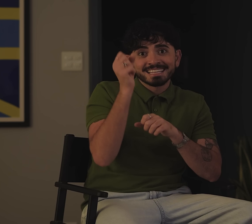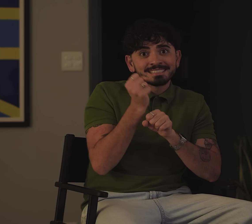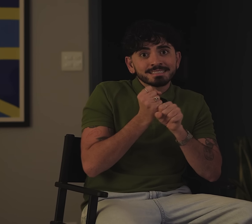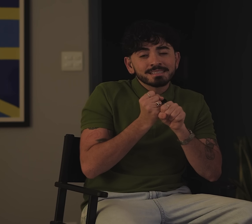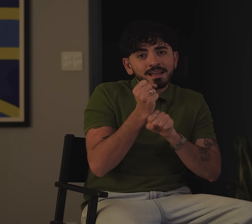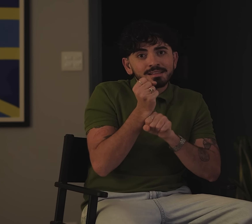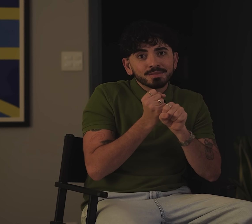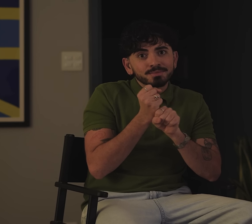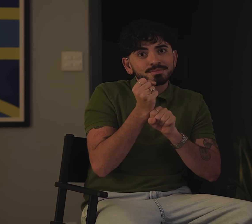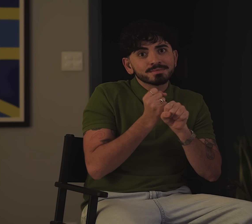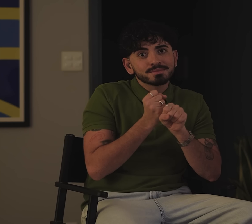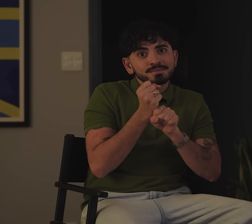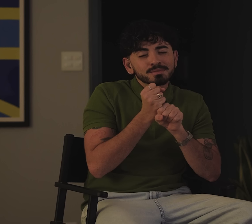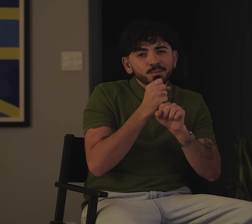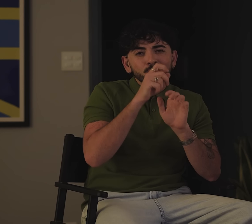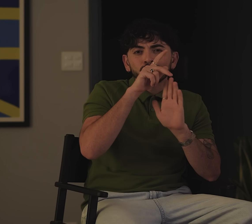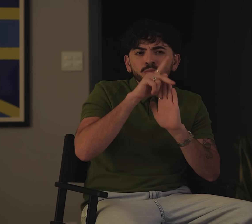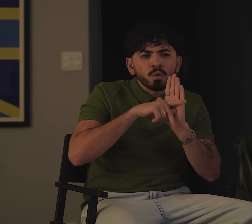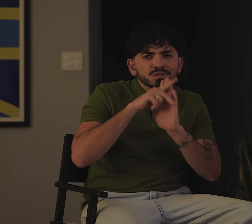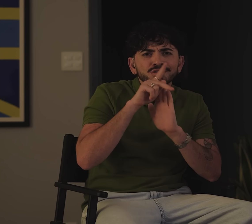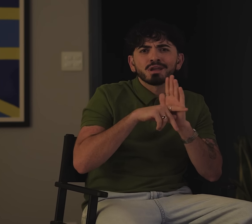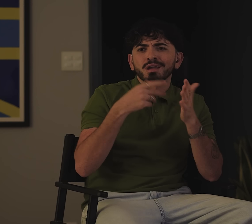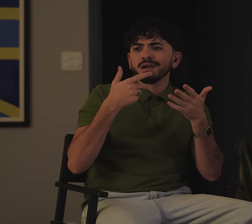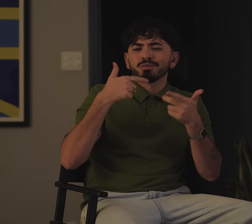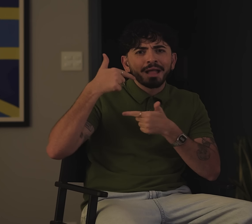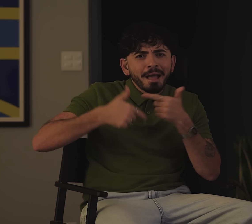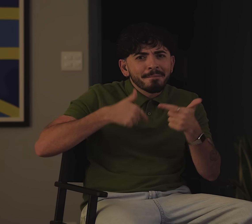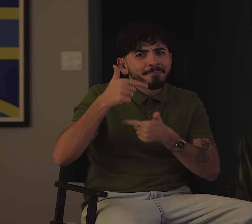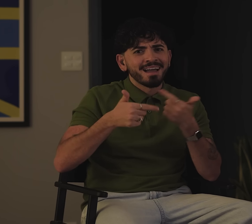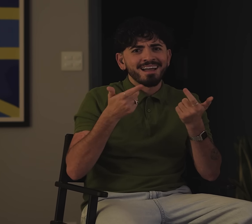Quase dez anos construindo projetos também significam quase dez anos